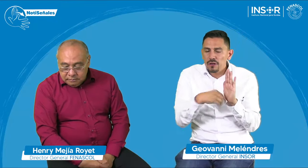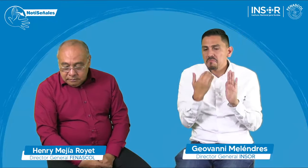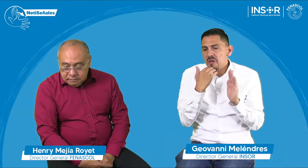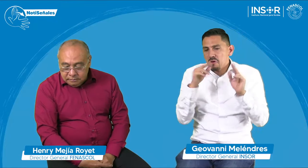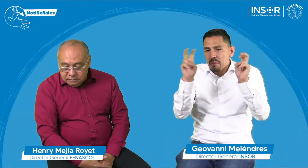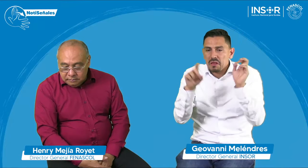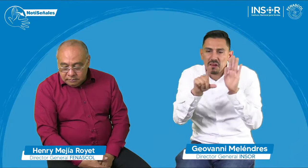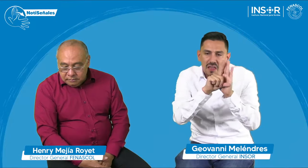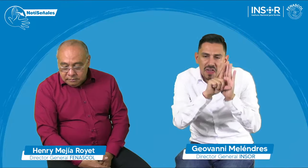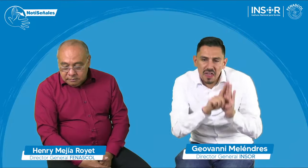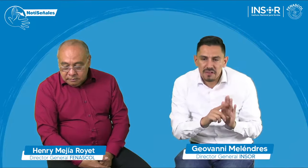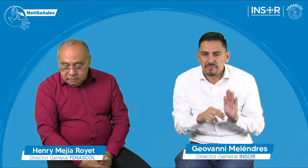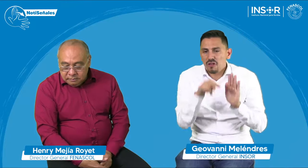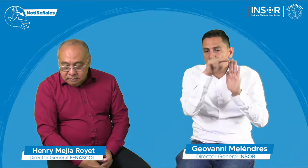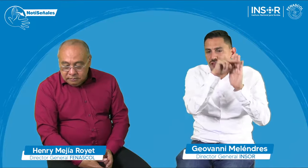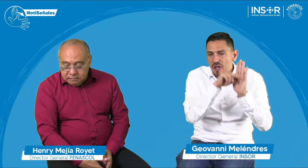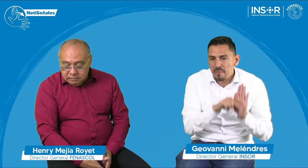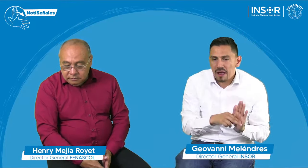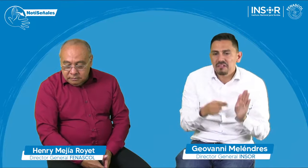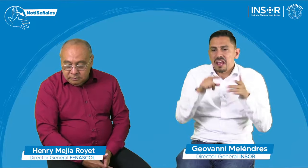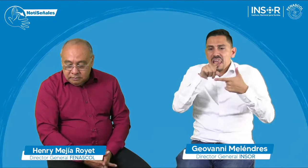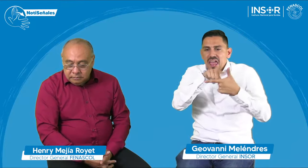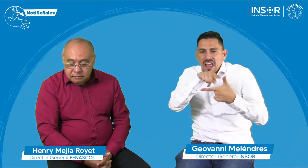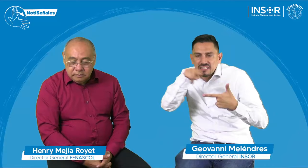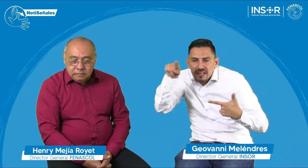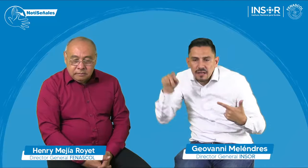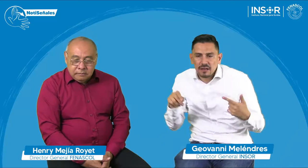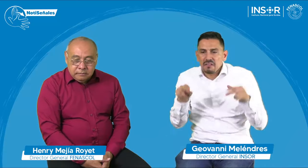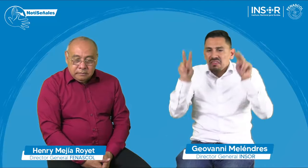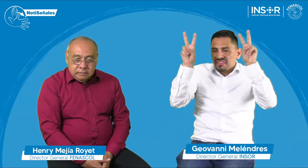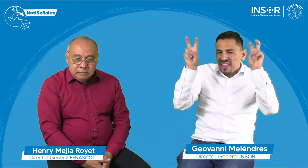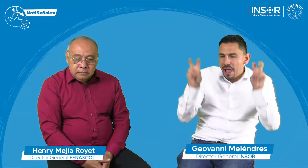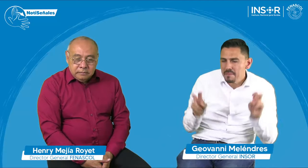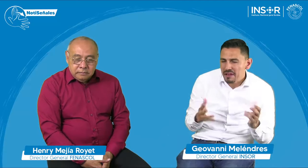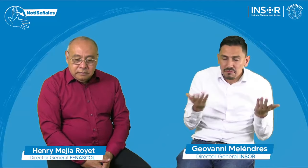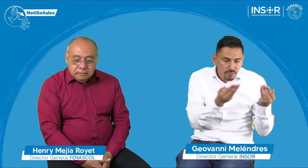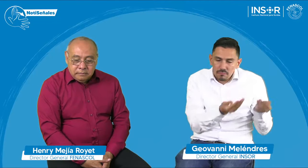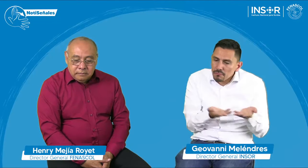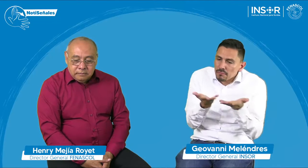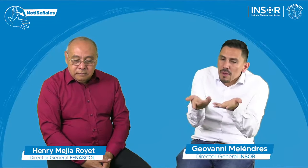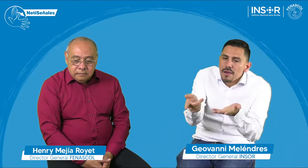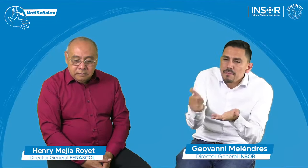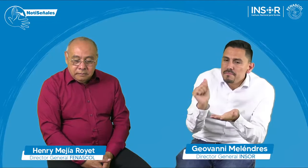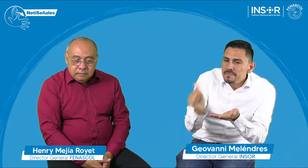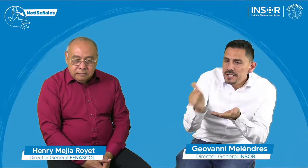también está relacionado la formación precisamente